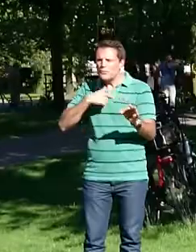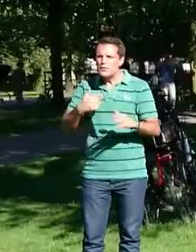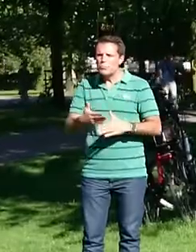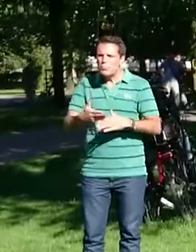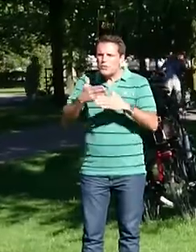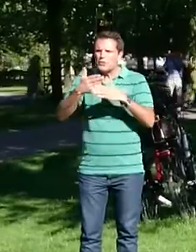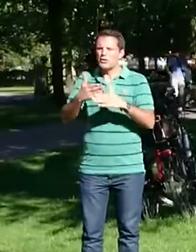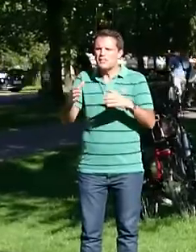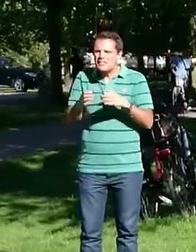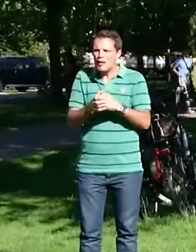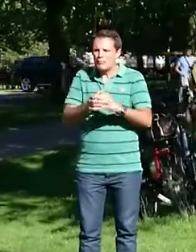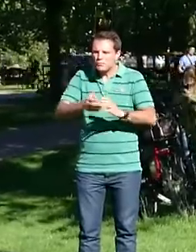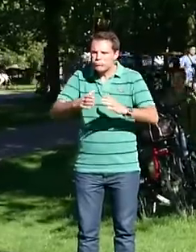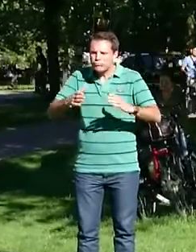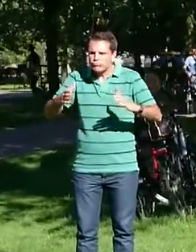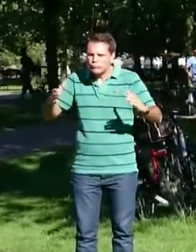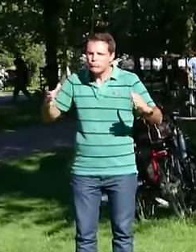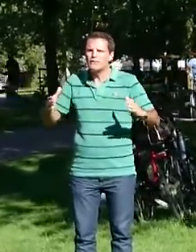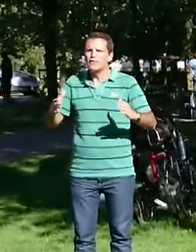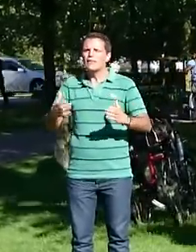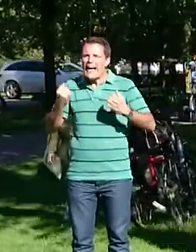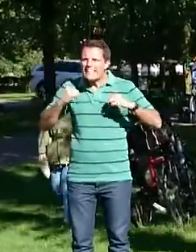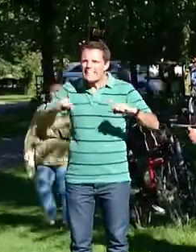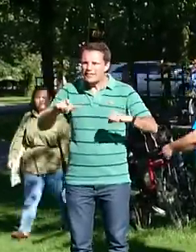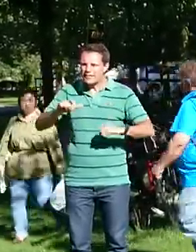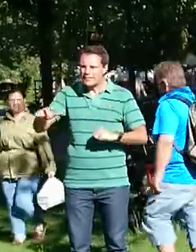Det är genom aktivismen. Och aktivism - det är inte svårt att vara aktivist,